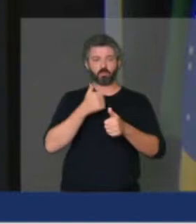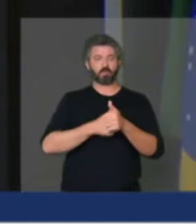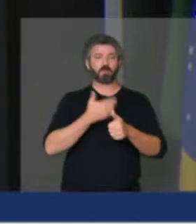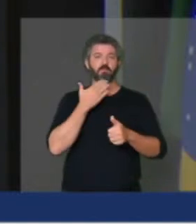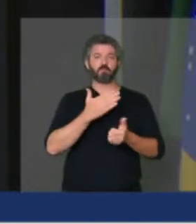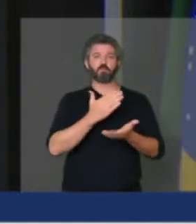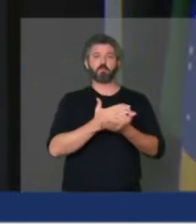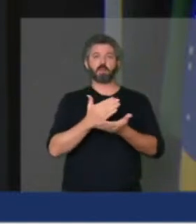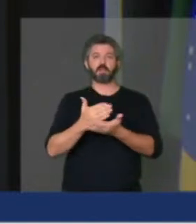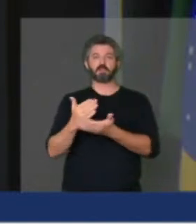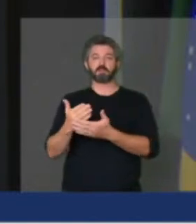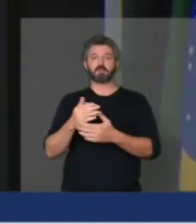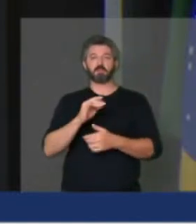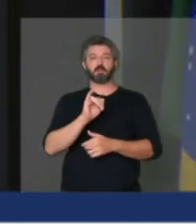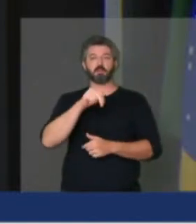INSS, QUE ESTAVAM LUTANDO PELO